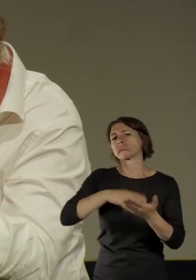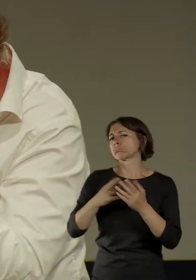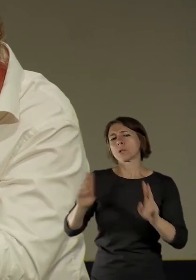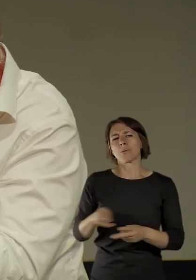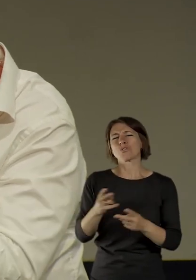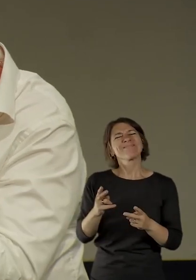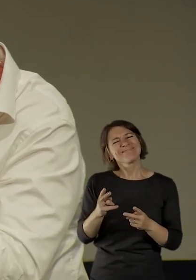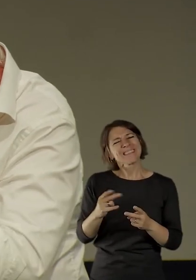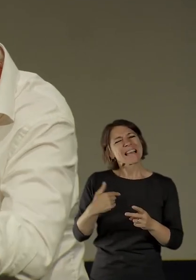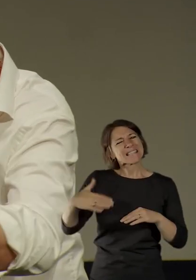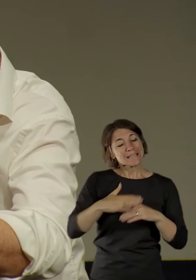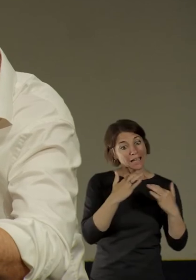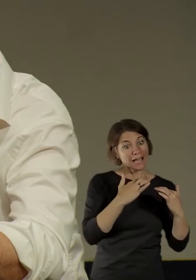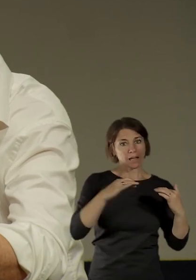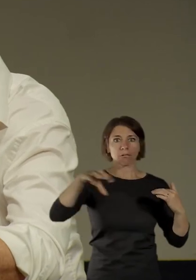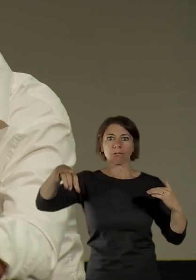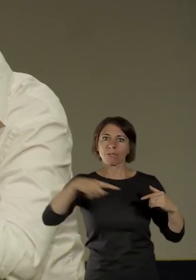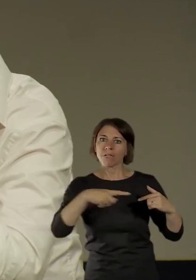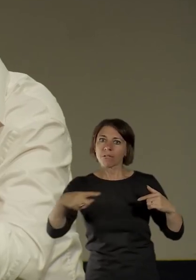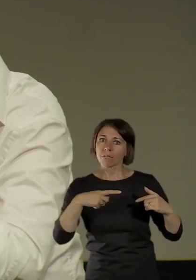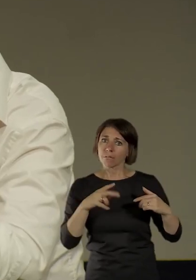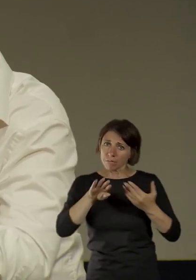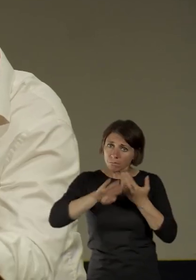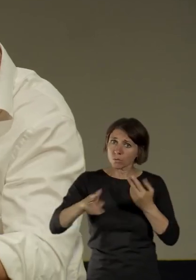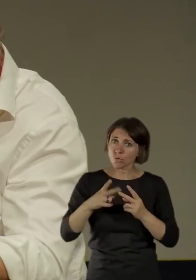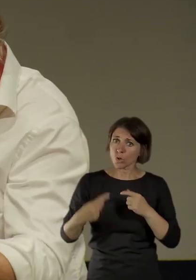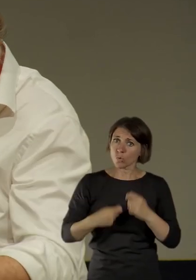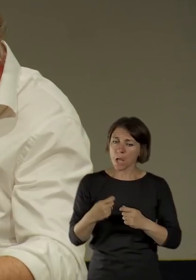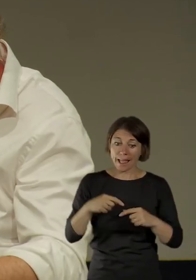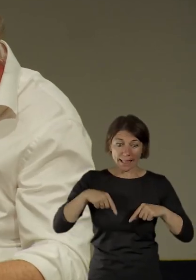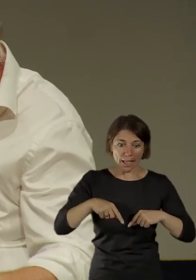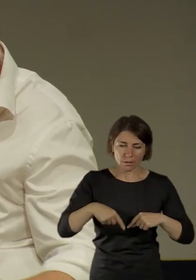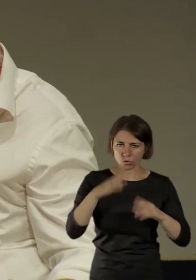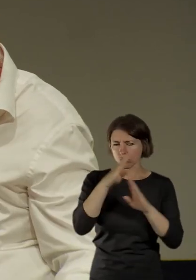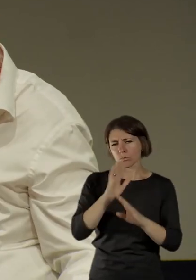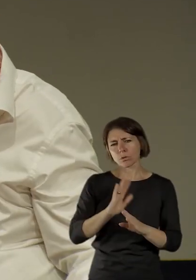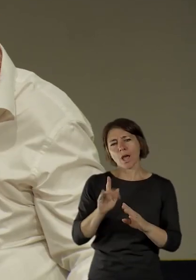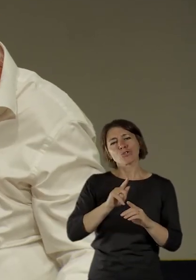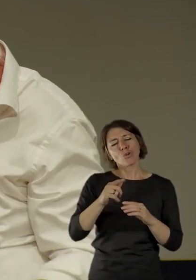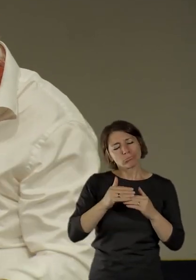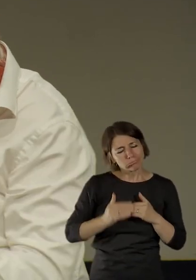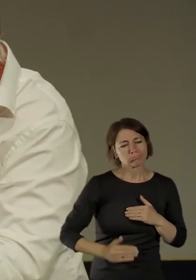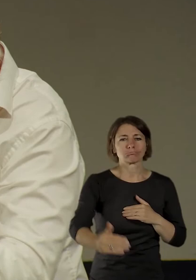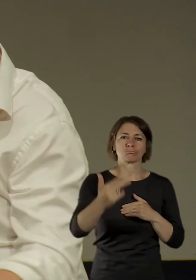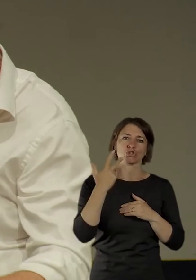teď mluvím o horizontu dalších 30 let, ne teď. Jinak se vlastně ta kapacita města,